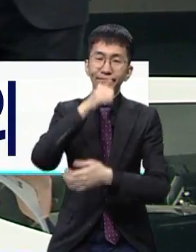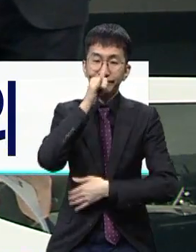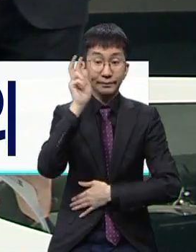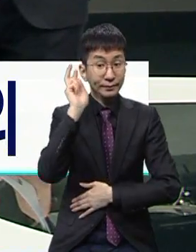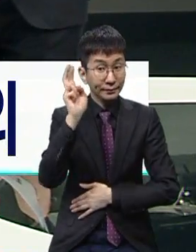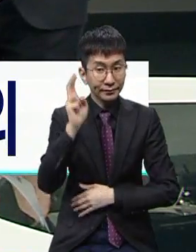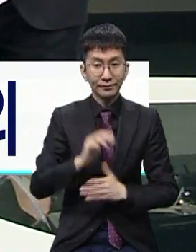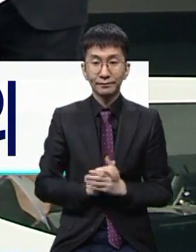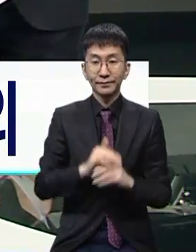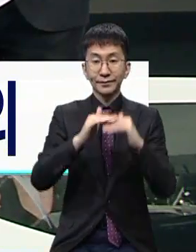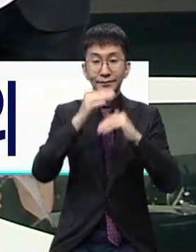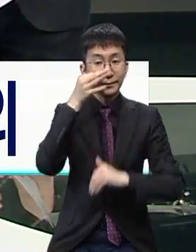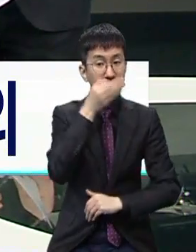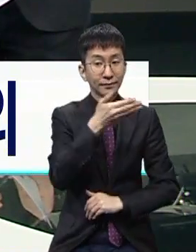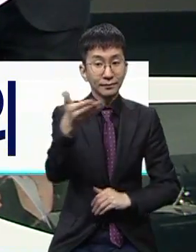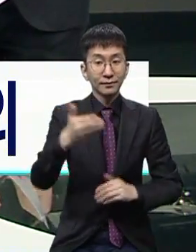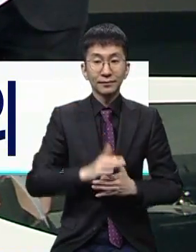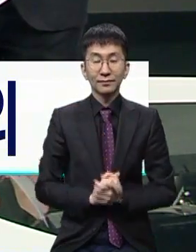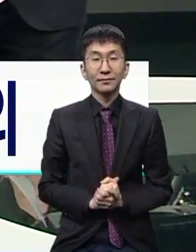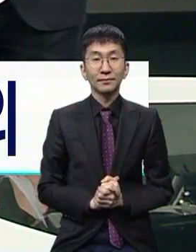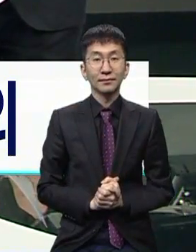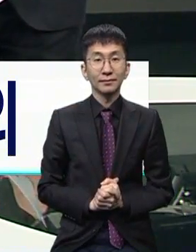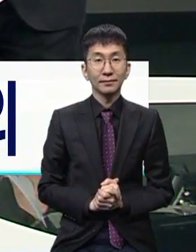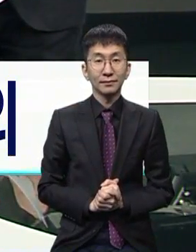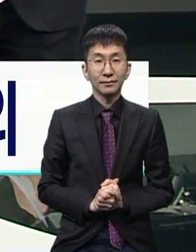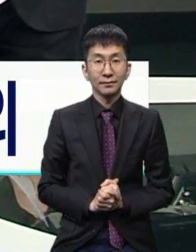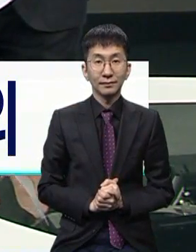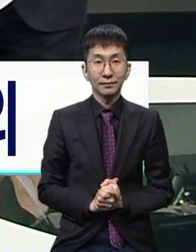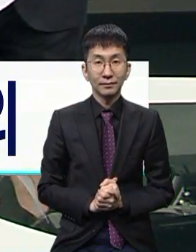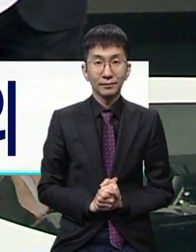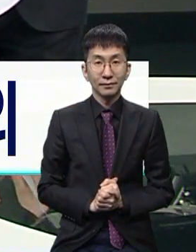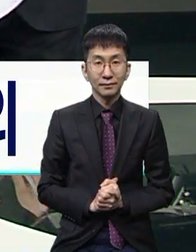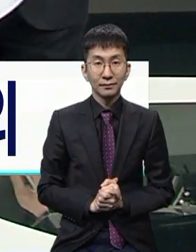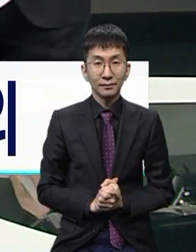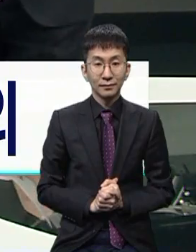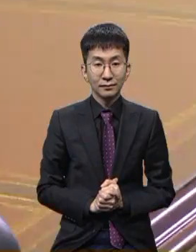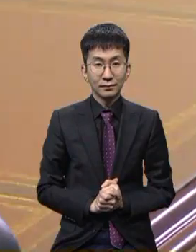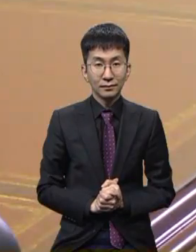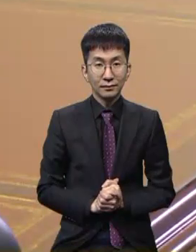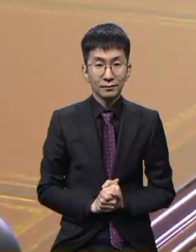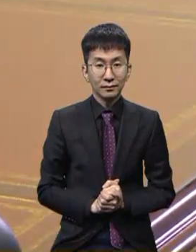이 내용은 권남 기자가 단독